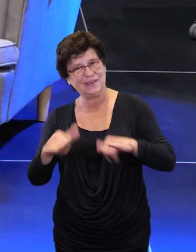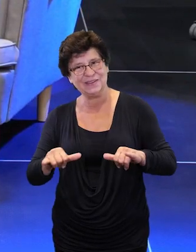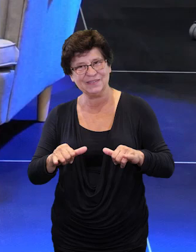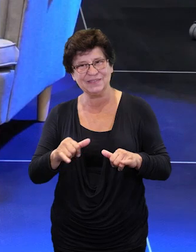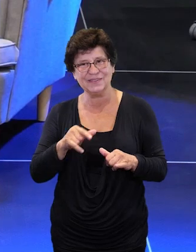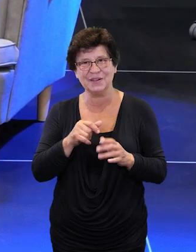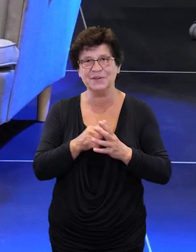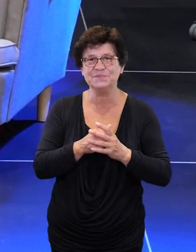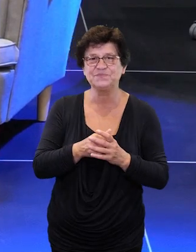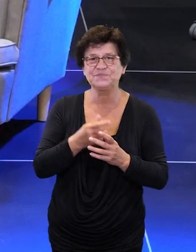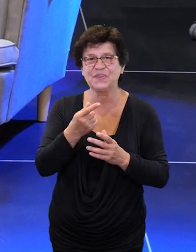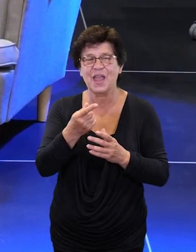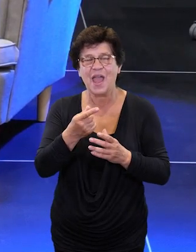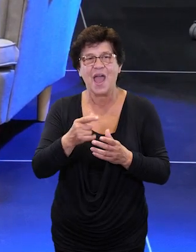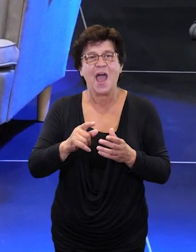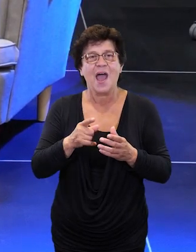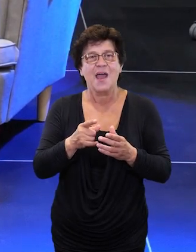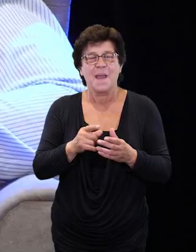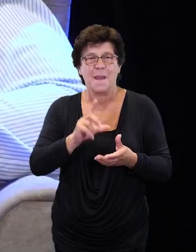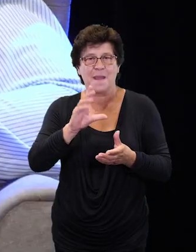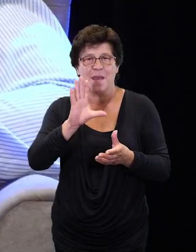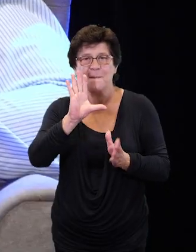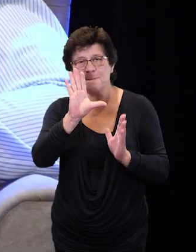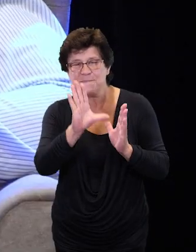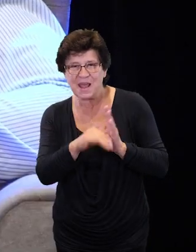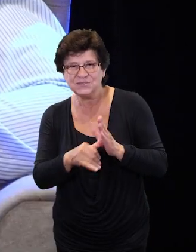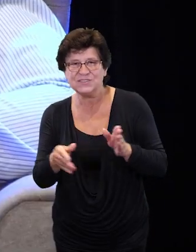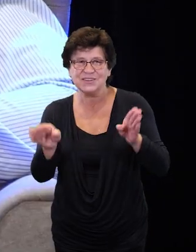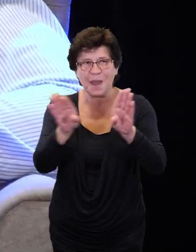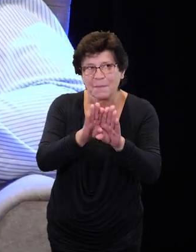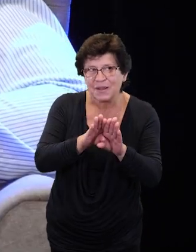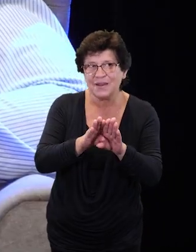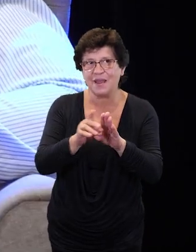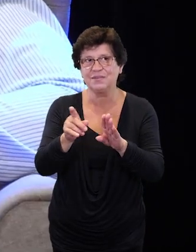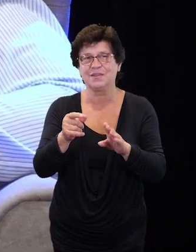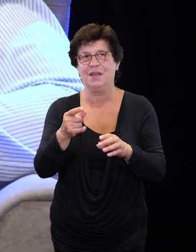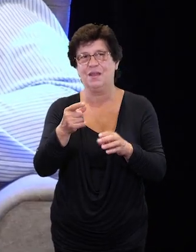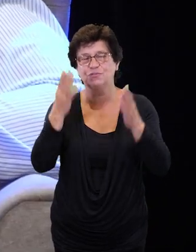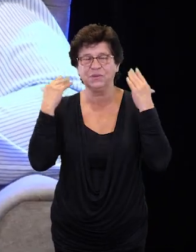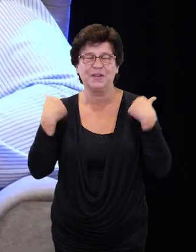Zamknięte miasta, zamknięte szpitale, i tak to jakby wyglądało.